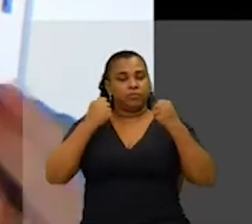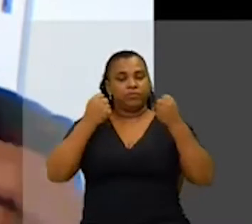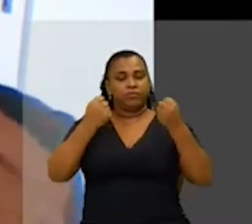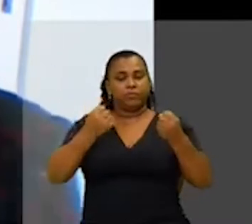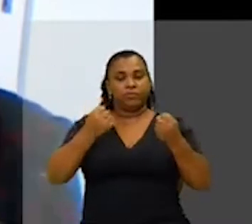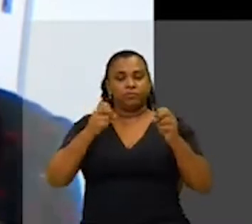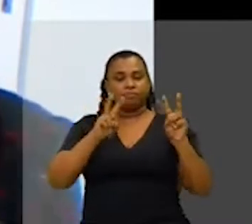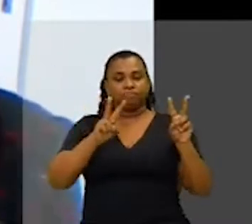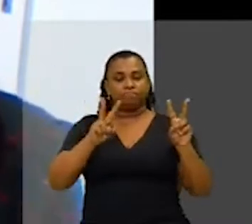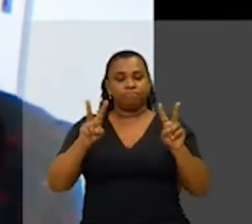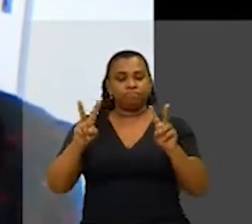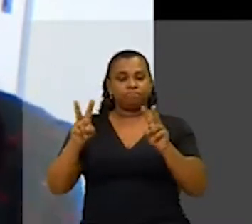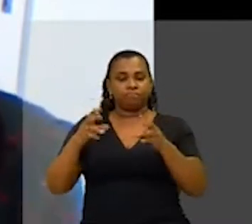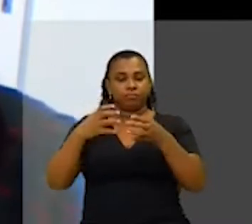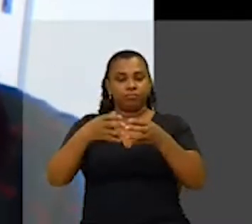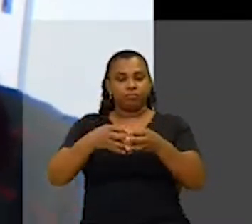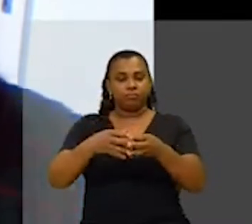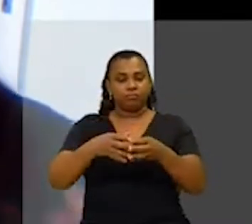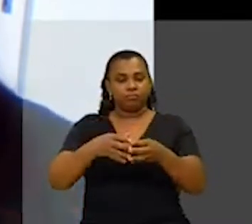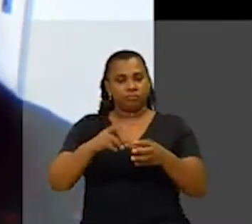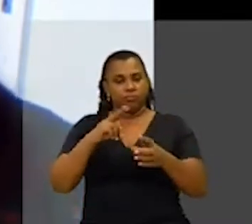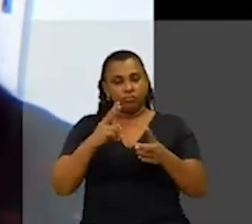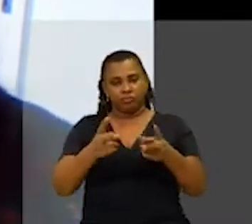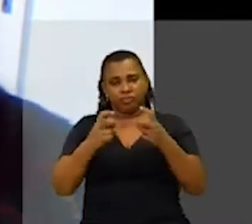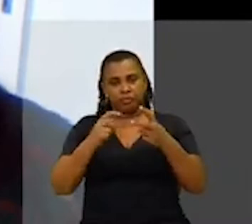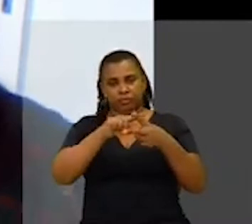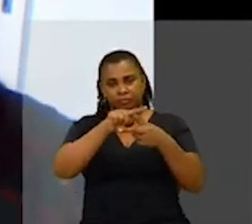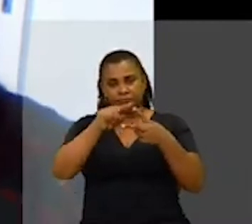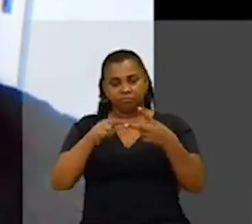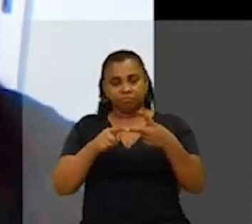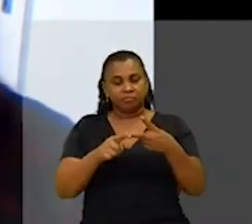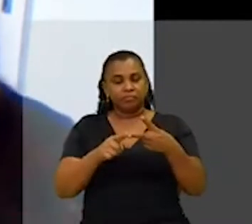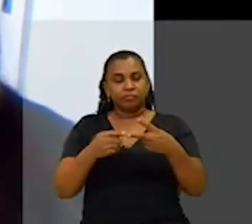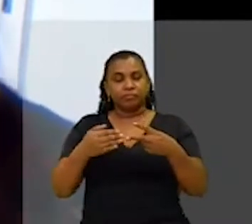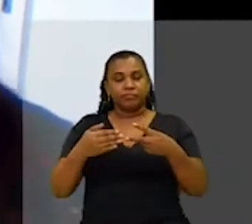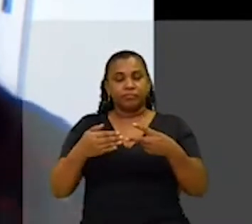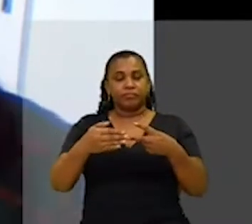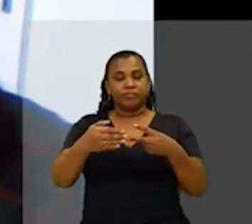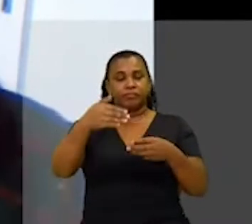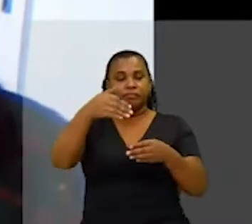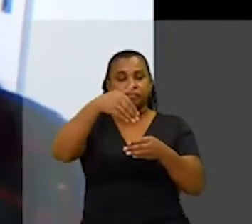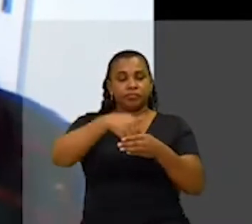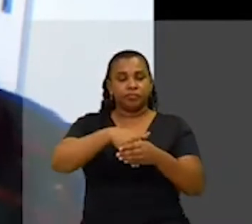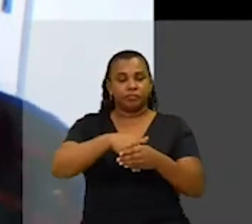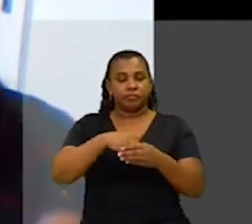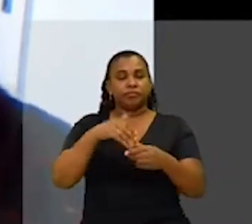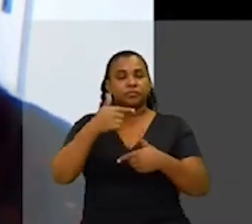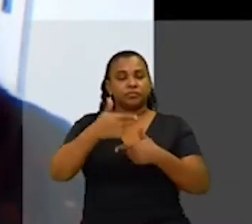pelo menos essas duas modalidades a partir da eleição essas iniciativas estruturados a partir